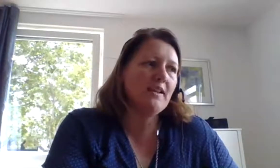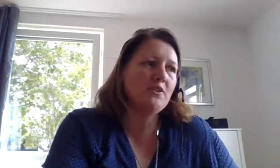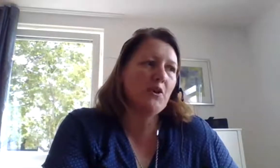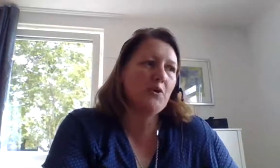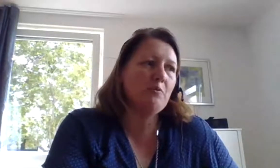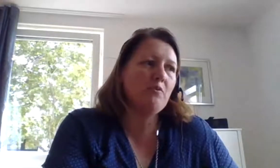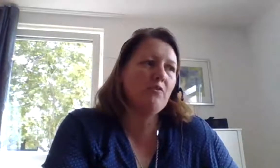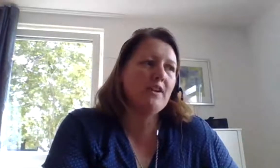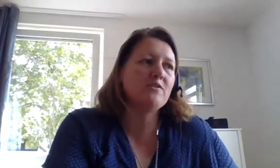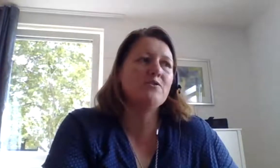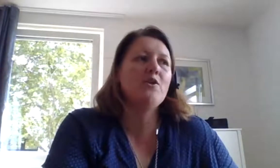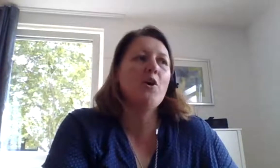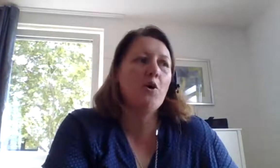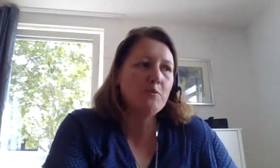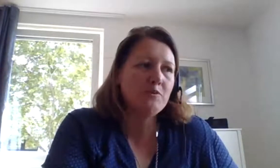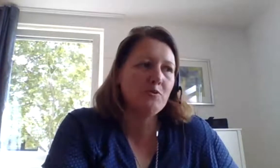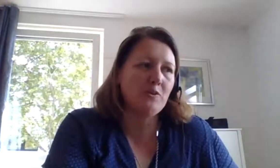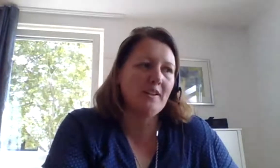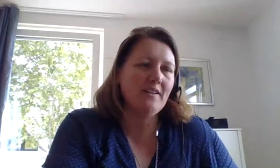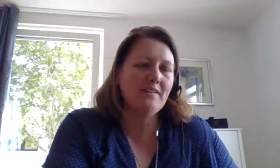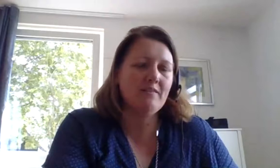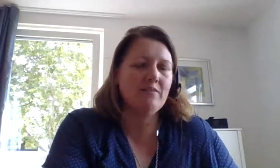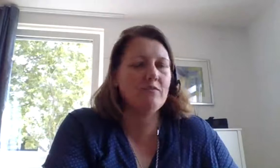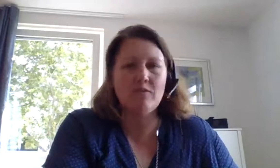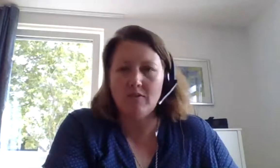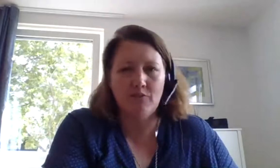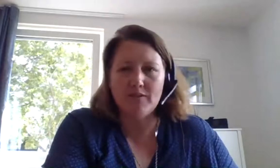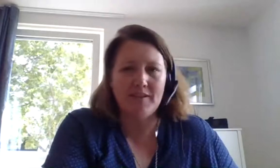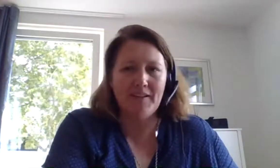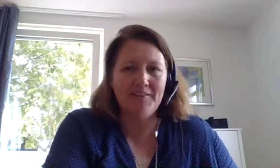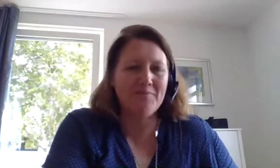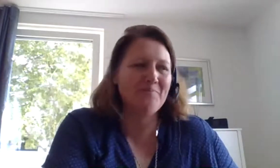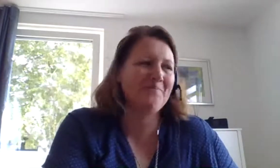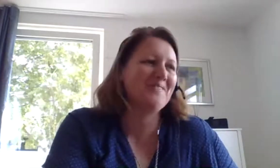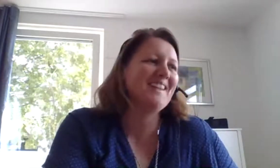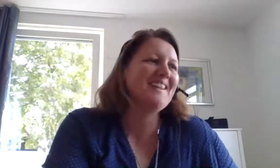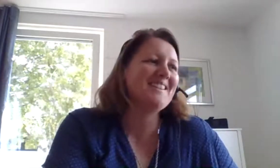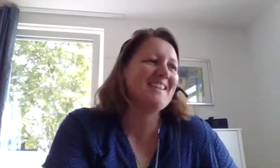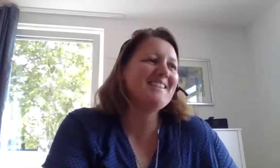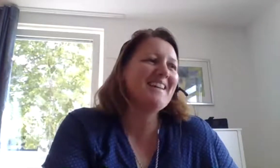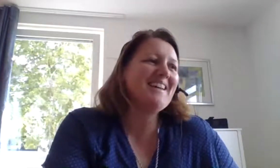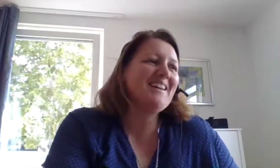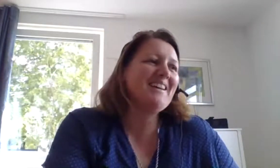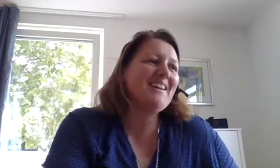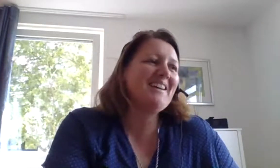خلال حالات الطوارئ والتعليم المنزلي. وهما شيآن مختلفان